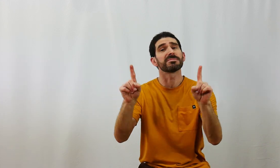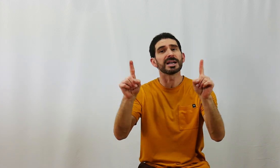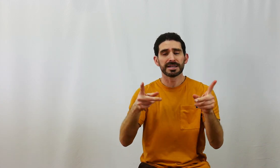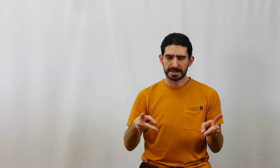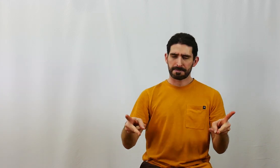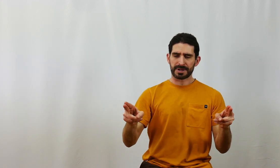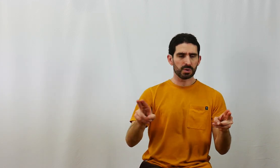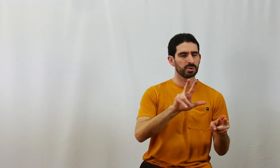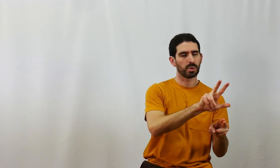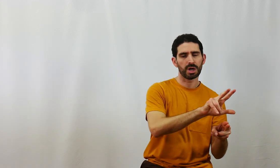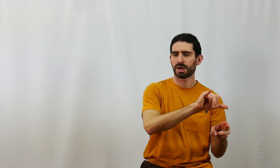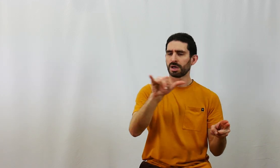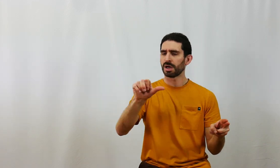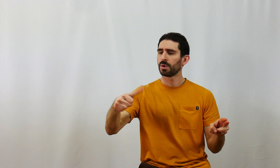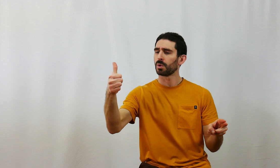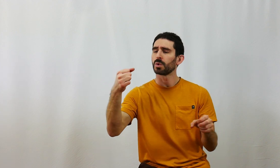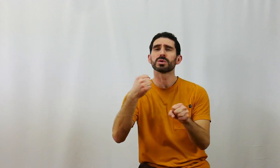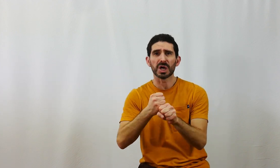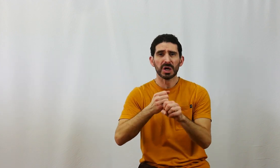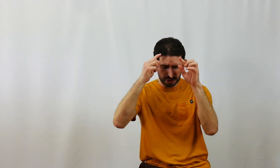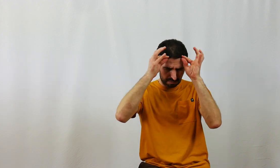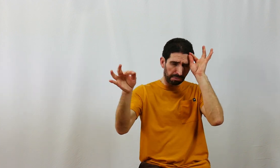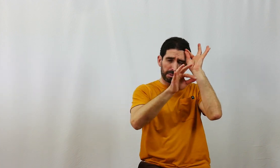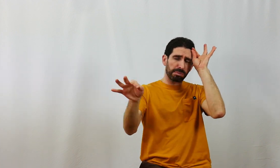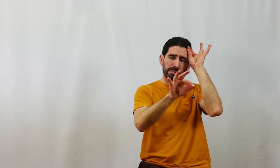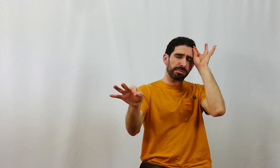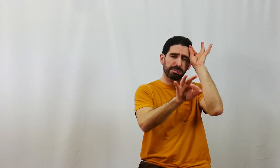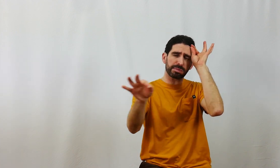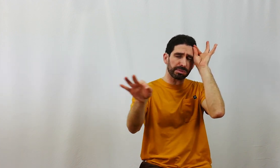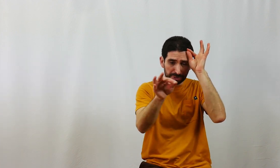Cependant, durant la période de 3 à 11 ans, la propagation est plus intense.